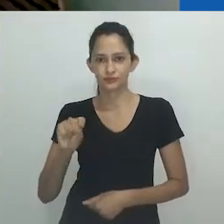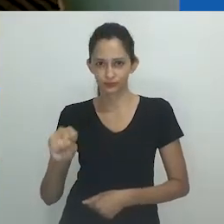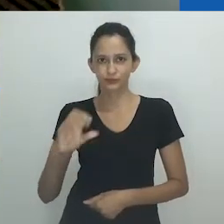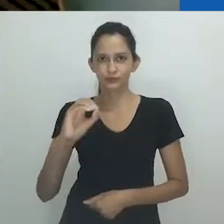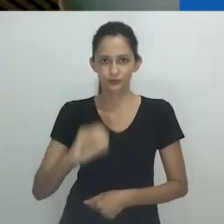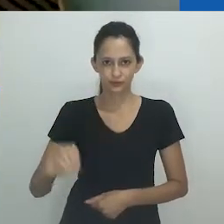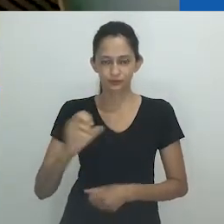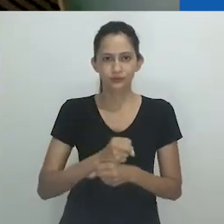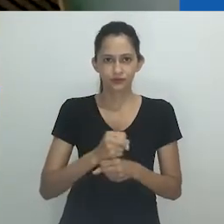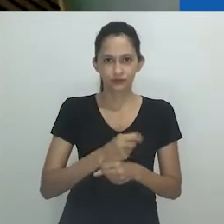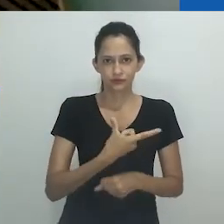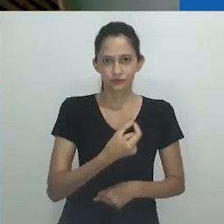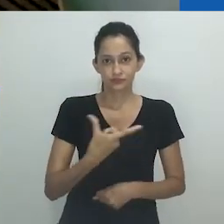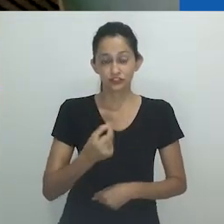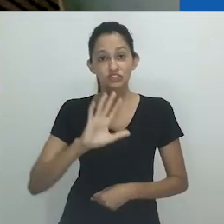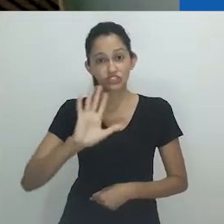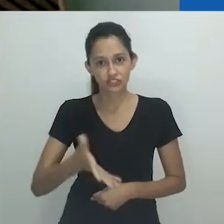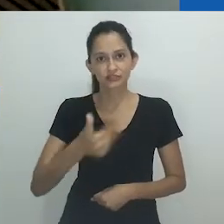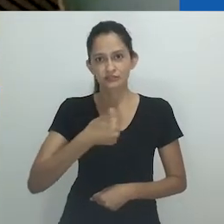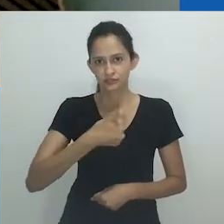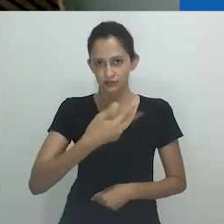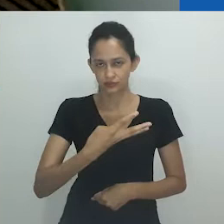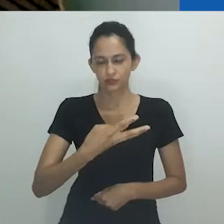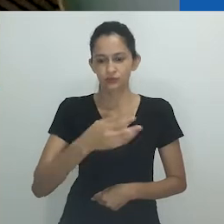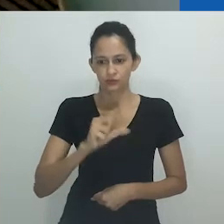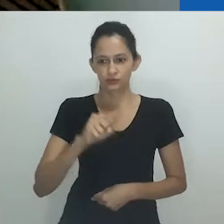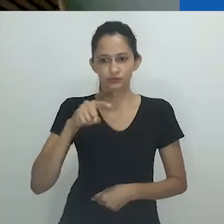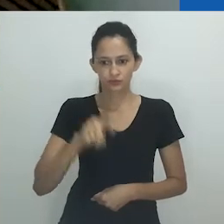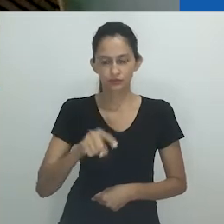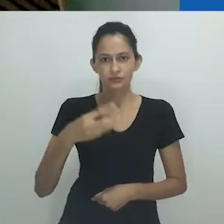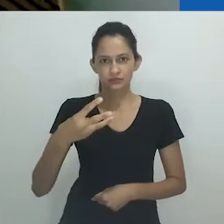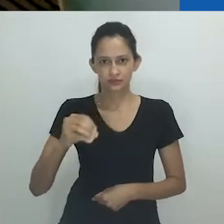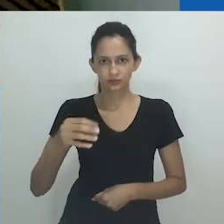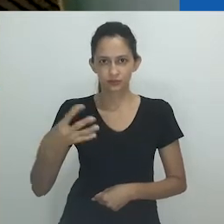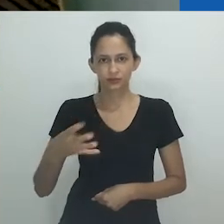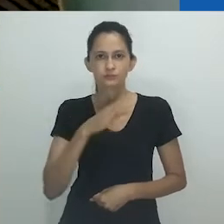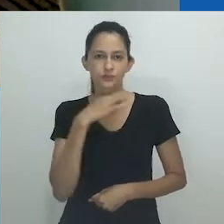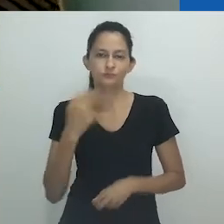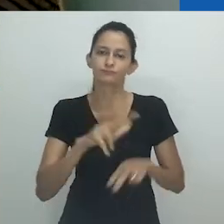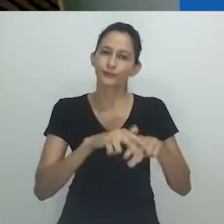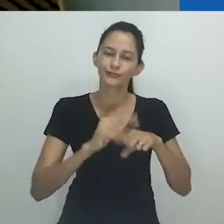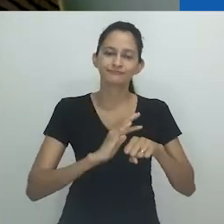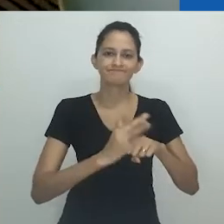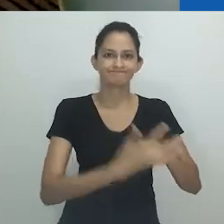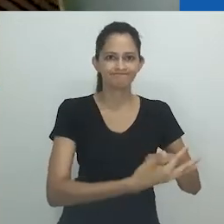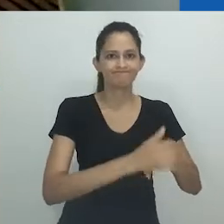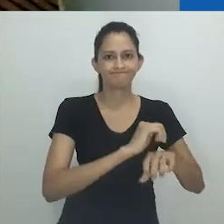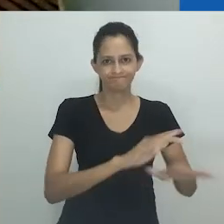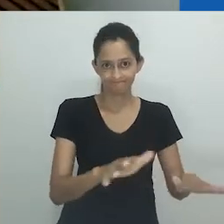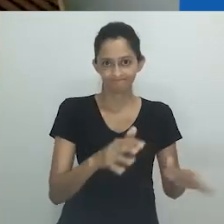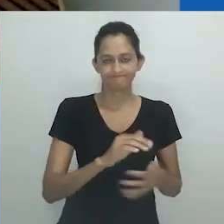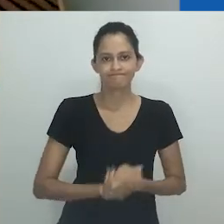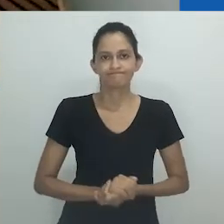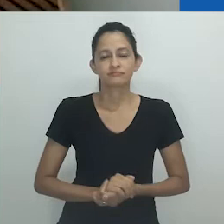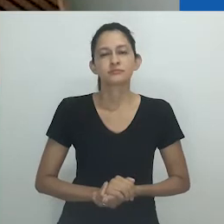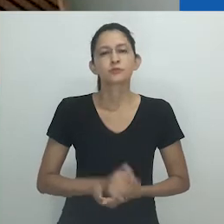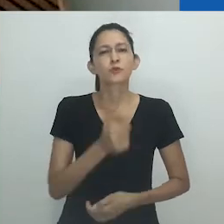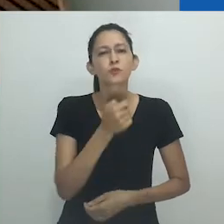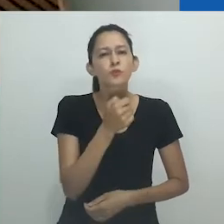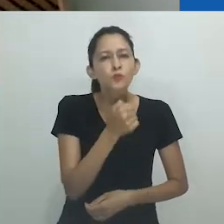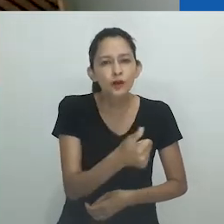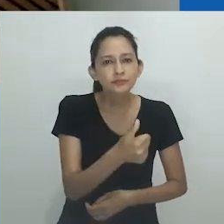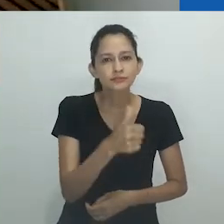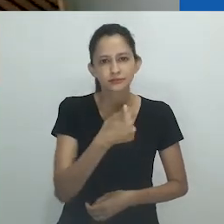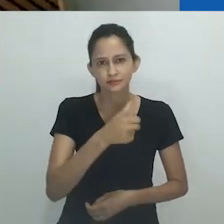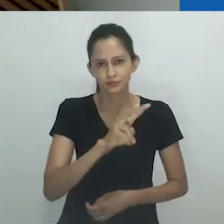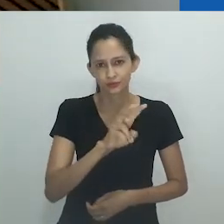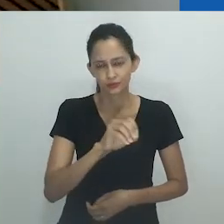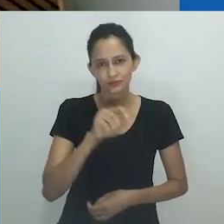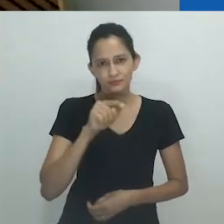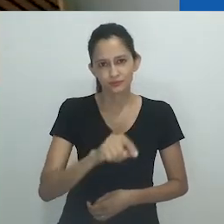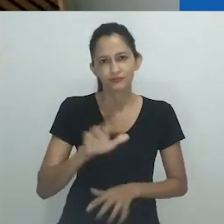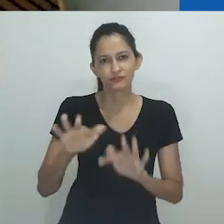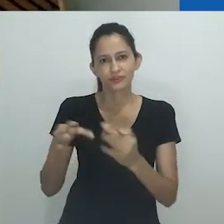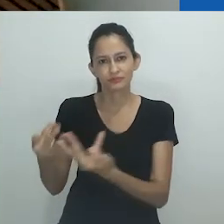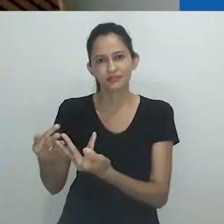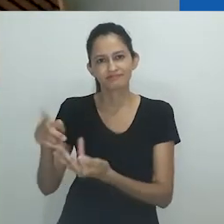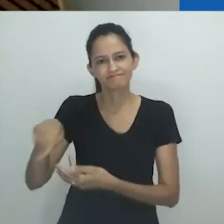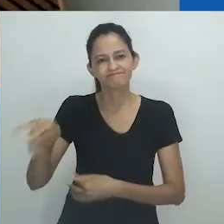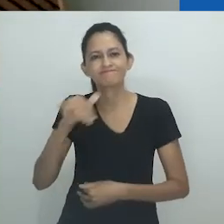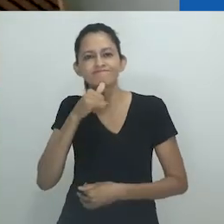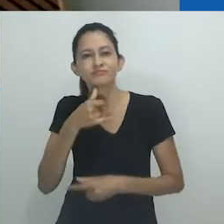Hoje, dia 08 de outubro de 2020, já temos 148.304 mortes em decorrência da Covid-19. São quase 150 mil famílias em luto.